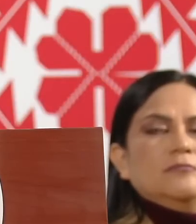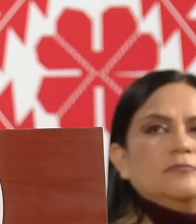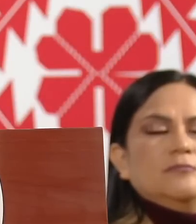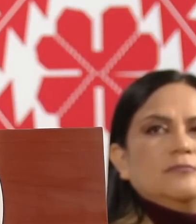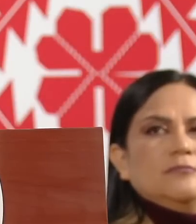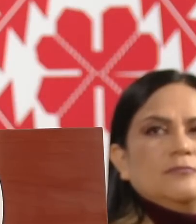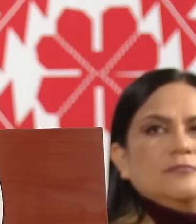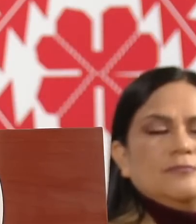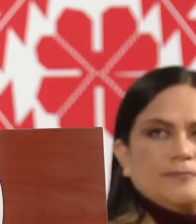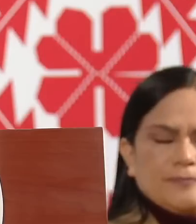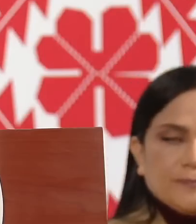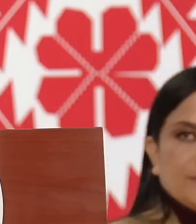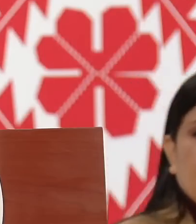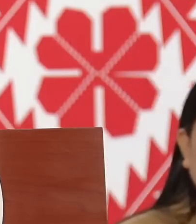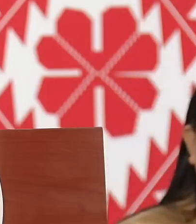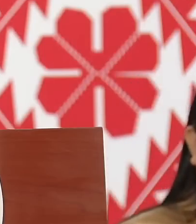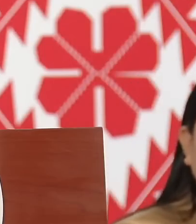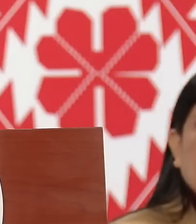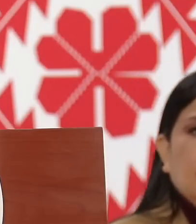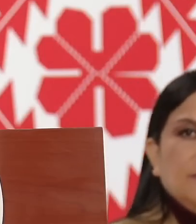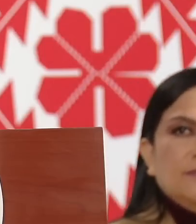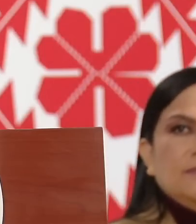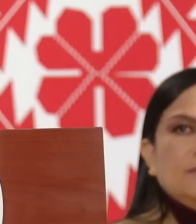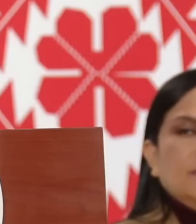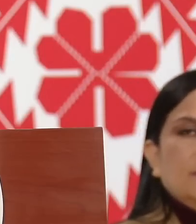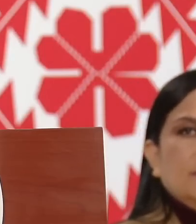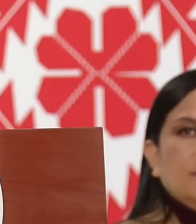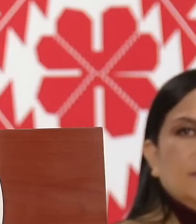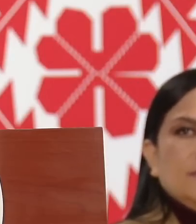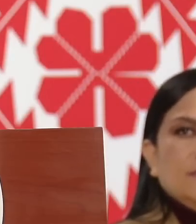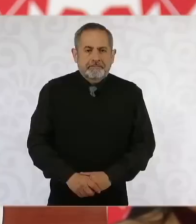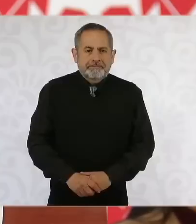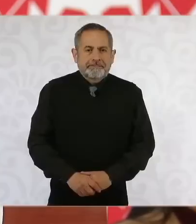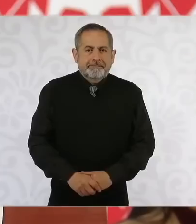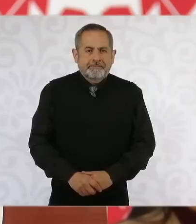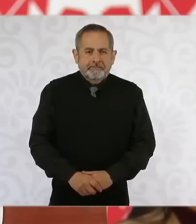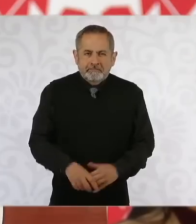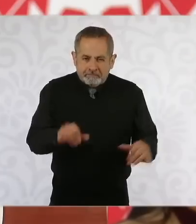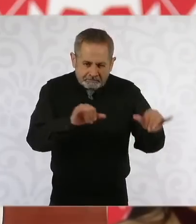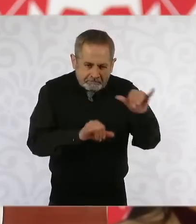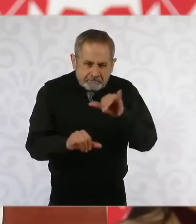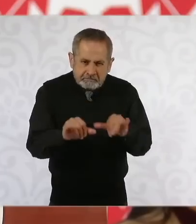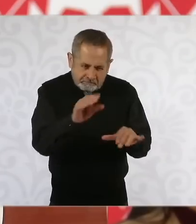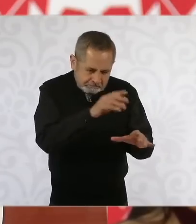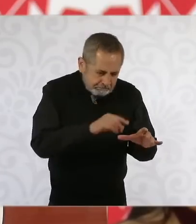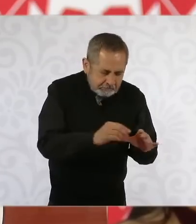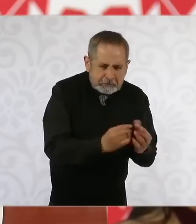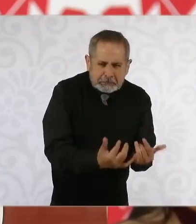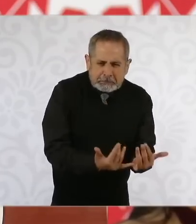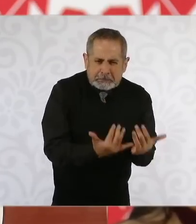durante la reacción de síntesis o bien incluso la exposición directa al cloridrato de fentanilo